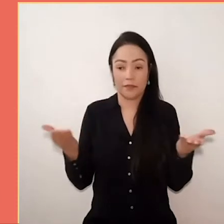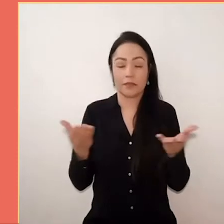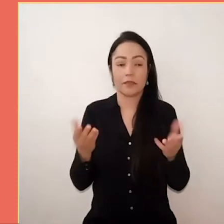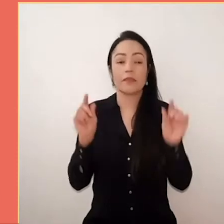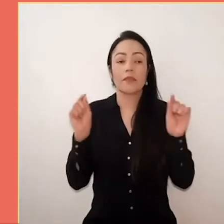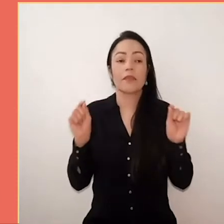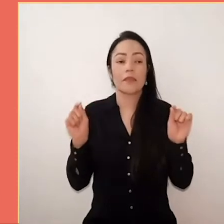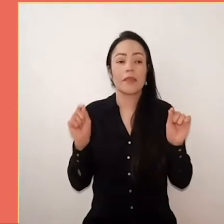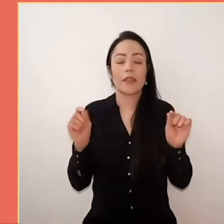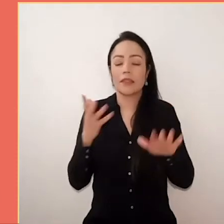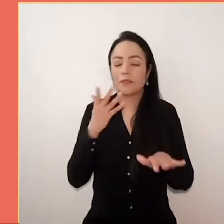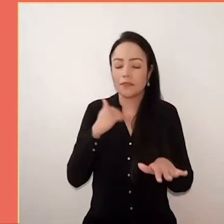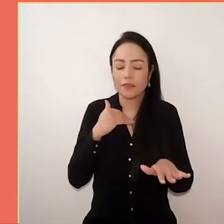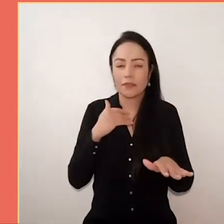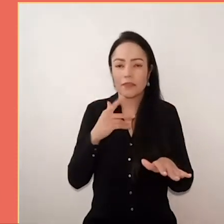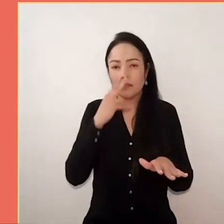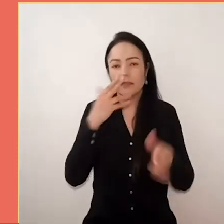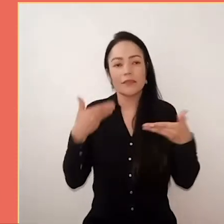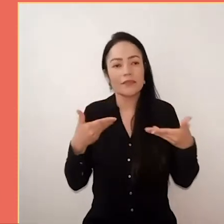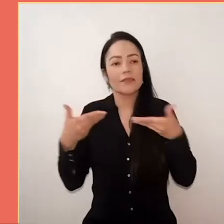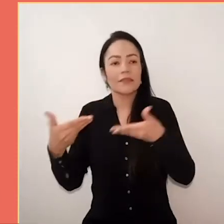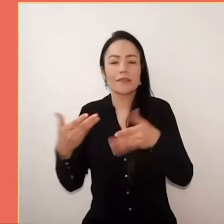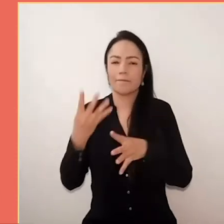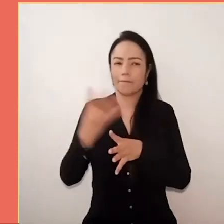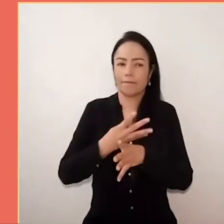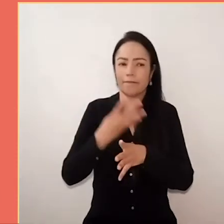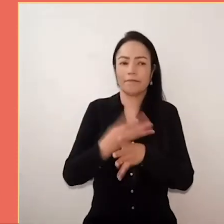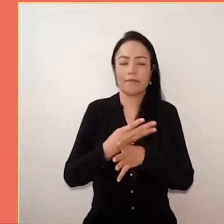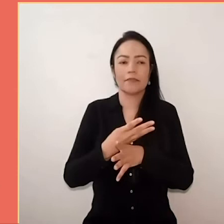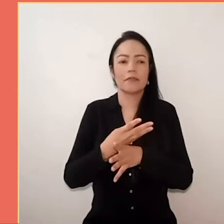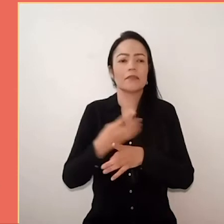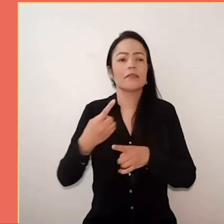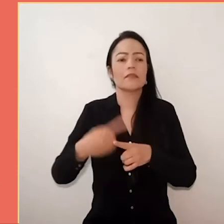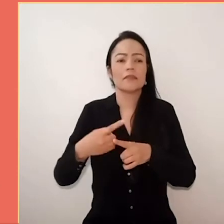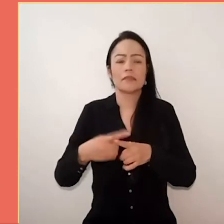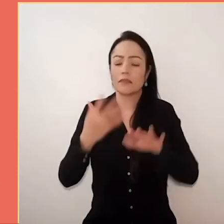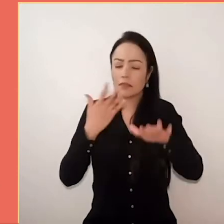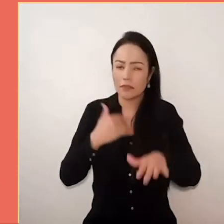a infância nos convida a resistir. Não porque criança é o futuro, não por quê…